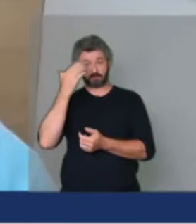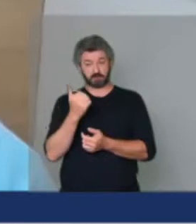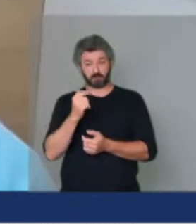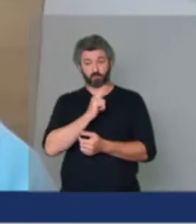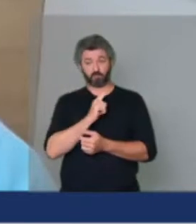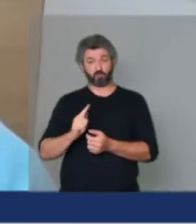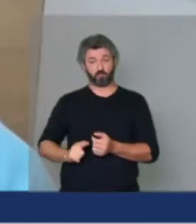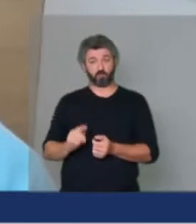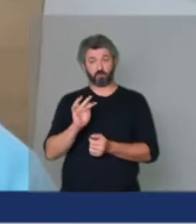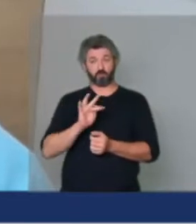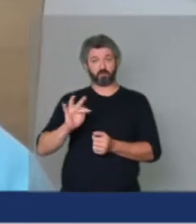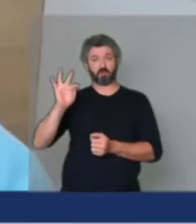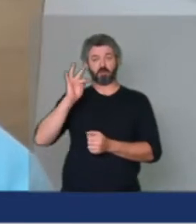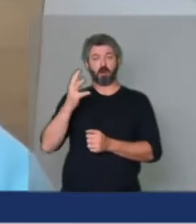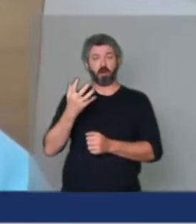ABOCANHA CERCA DE 68% DO RESULTADO DA TRIBUTAÇÃO EM